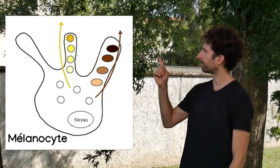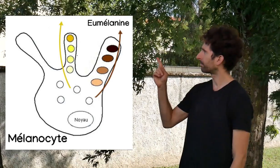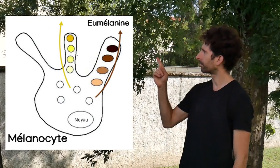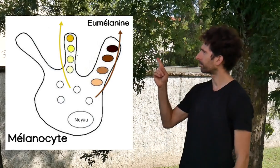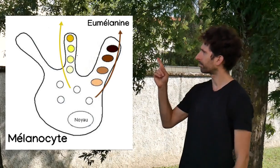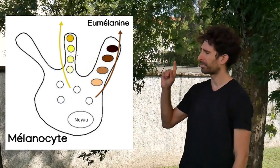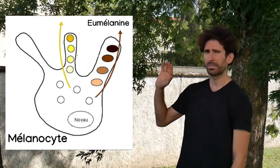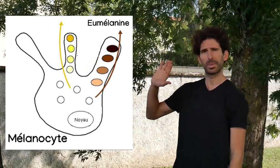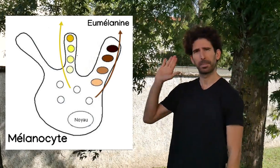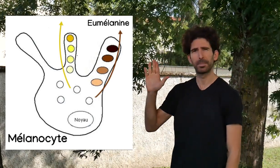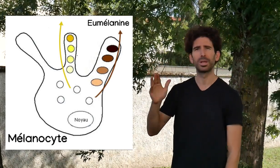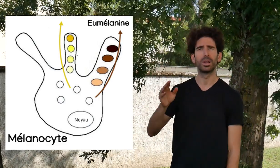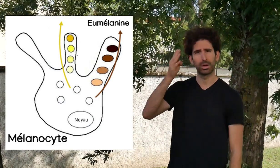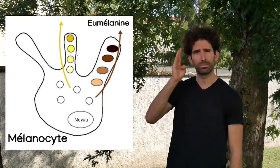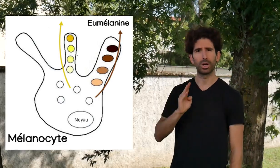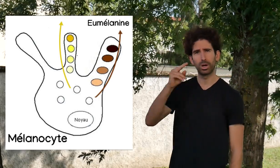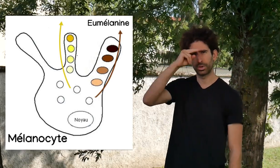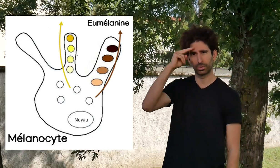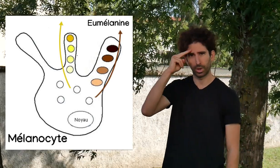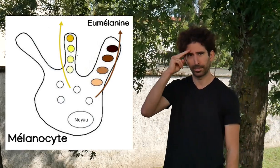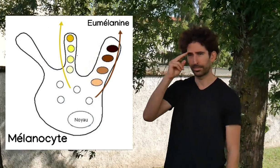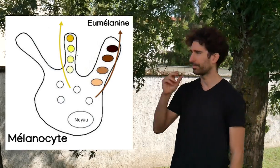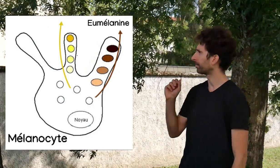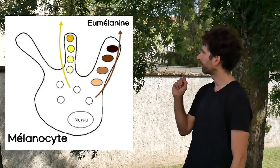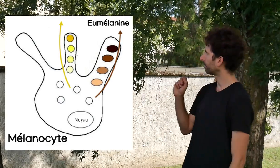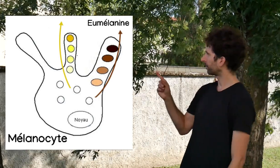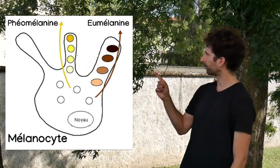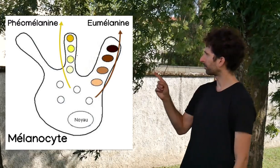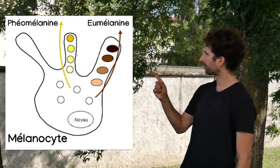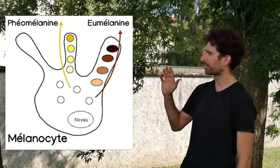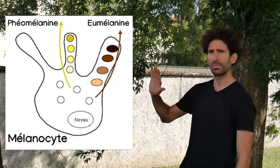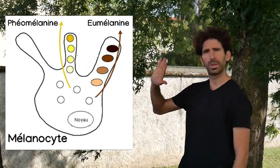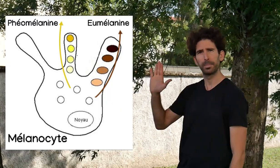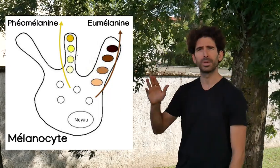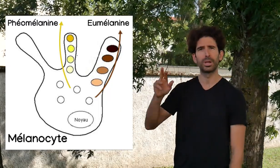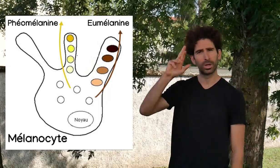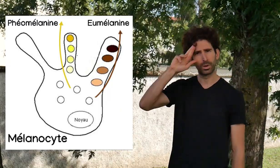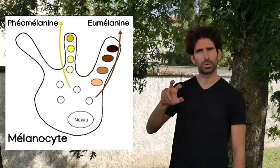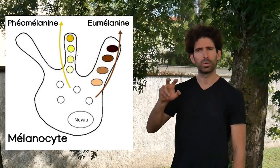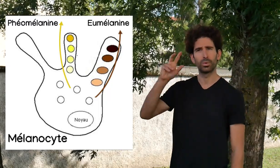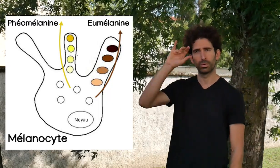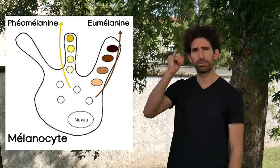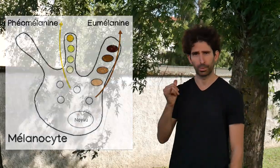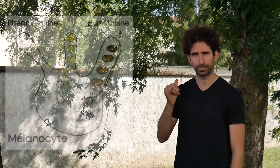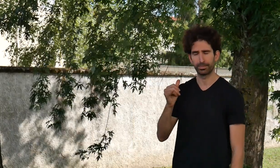L'eumélanine est typique des bruns et des noirs. La phéomélanine est typique des roux et des blonds.